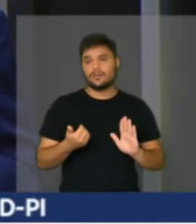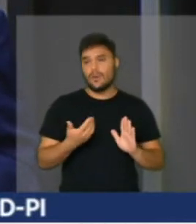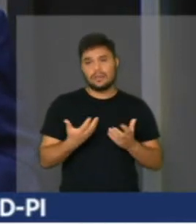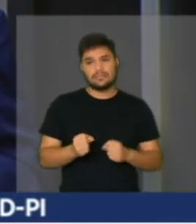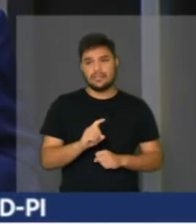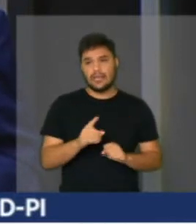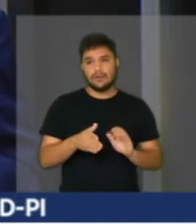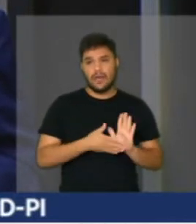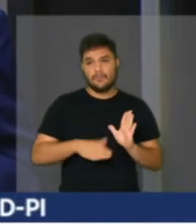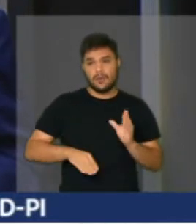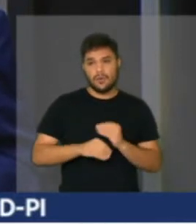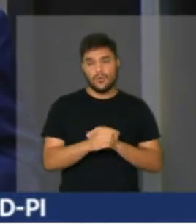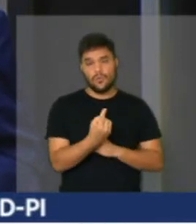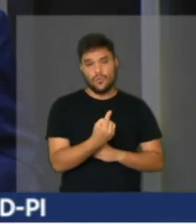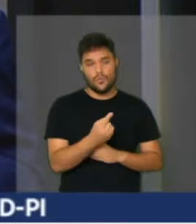EMENDA N° 1/2018 A PEC